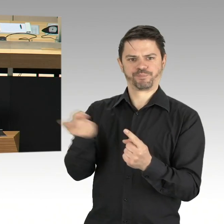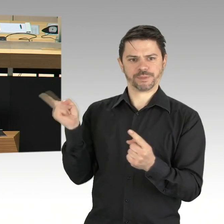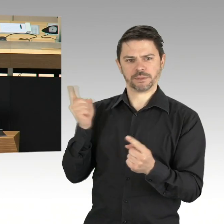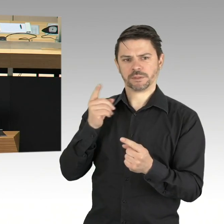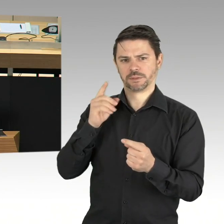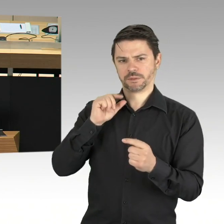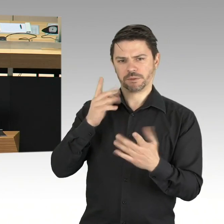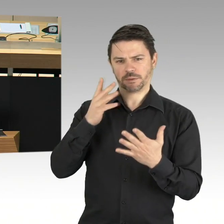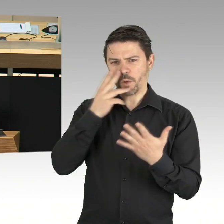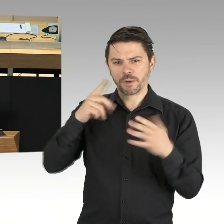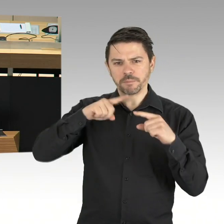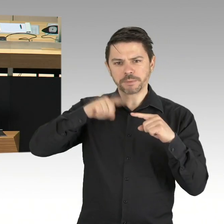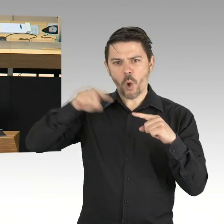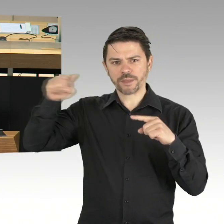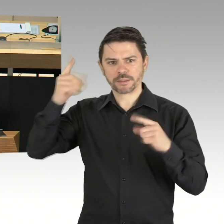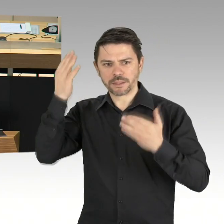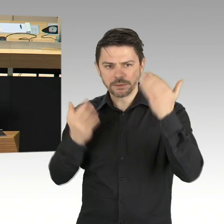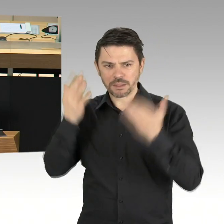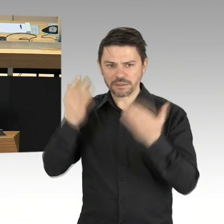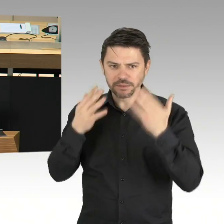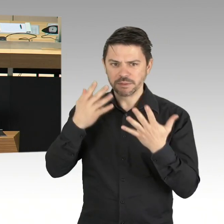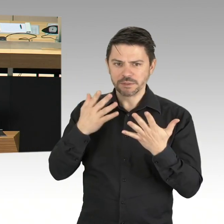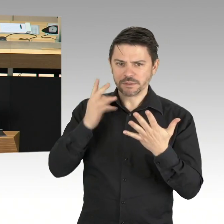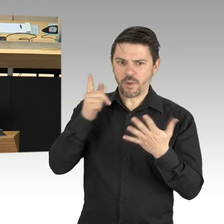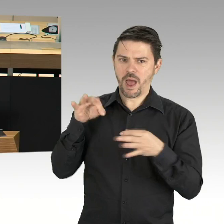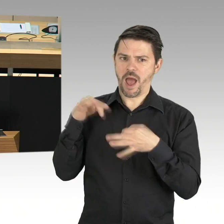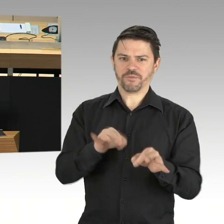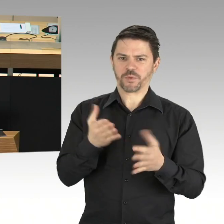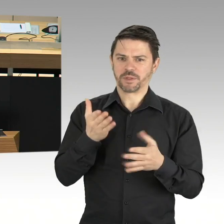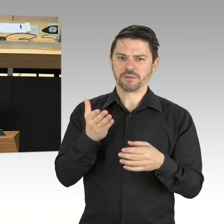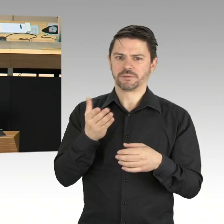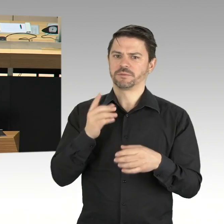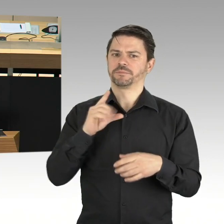Das heißt nämlich, es wird ein Preissignal ausgesendet durch hohe Mieten,